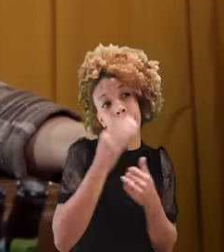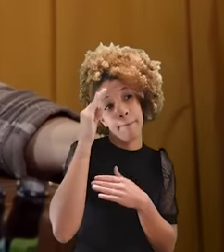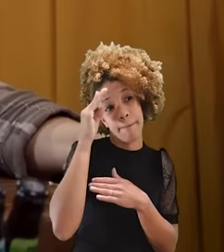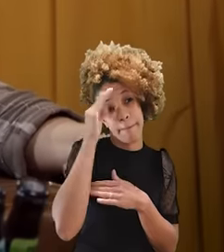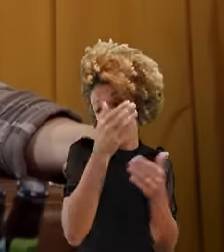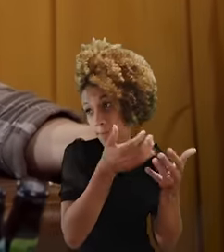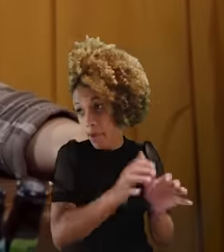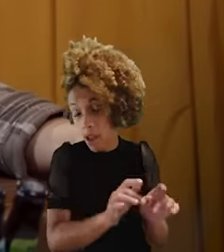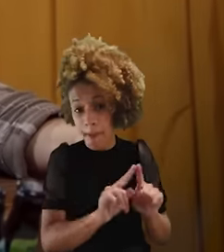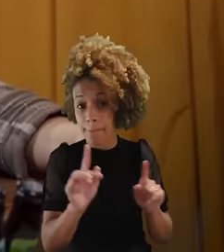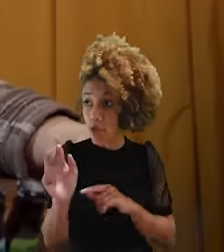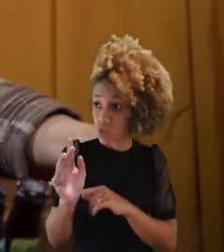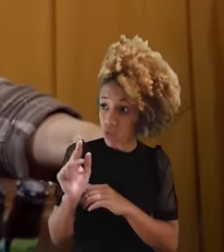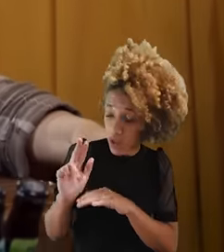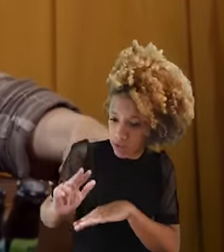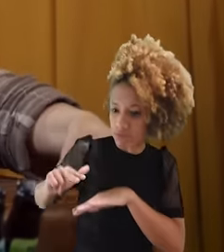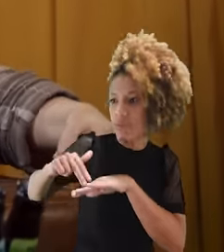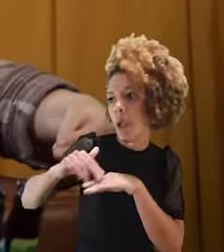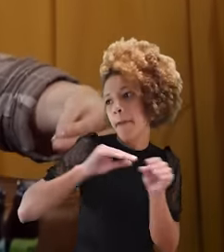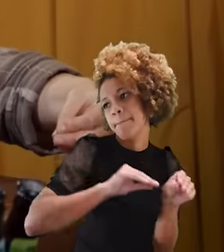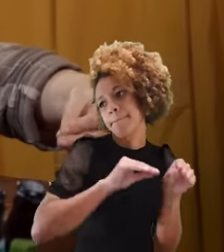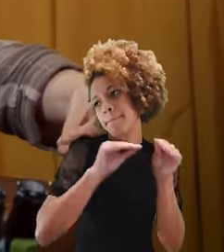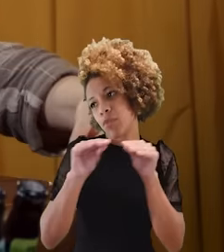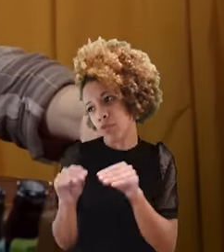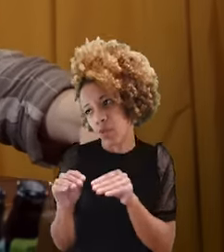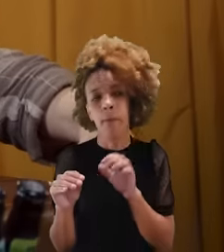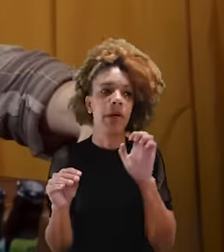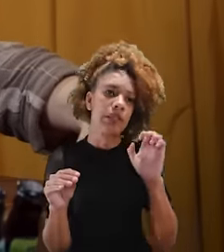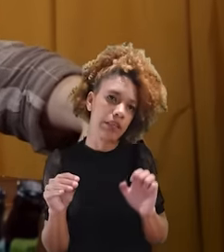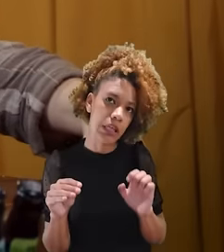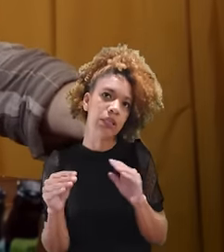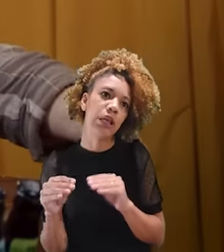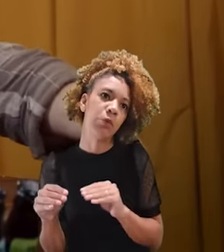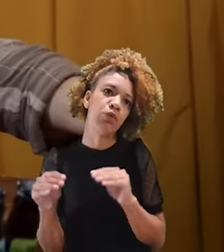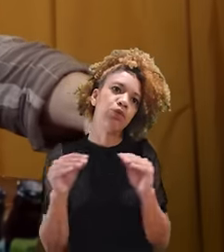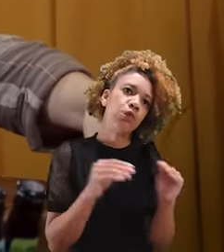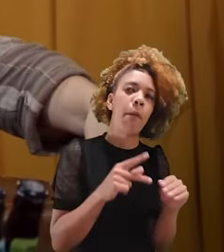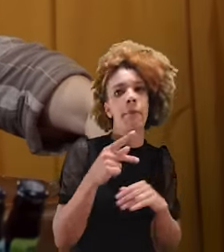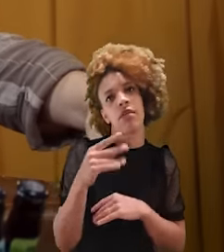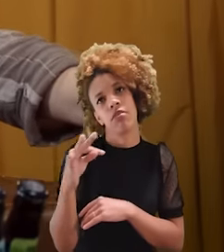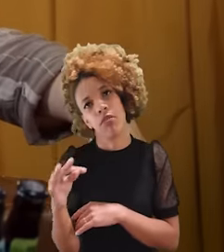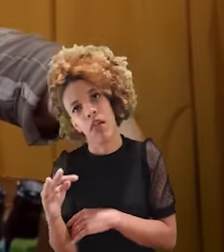que o Lula foi eleito passou PR de esquerda passou PR PT passou PR Lula passou PR antid